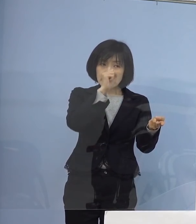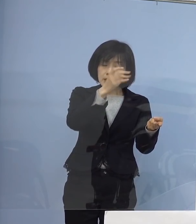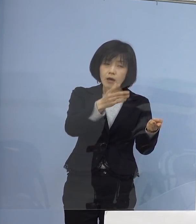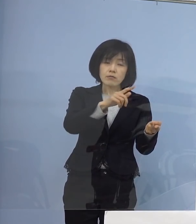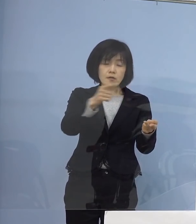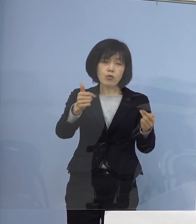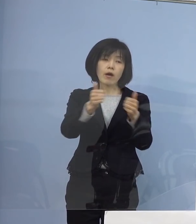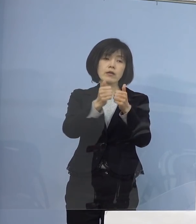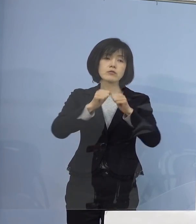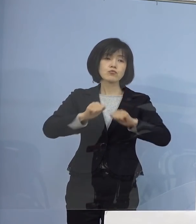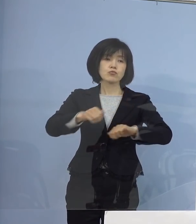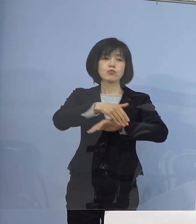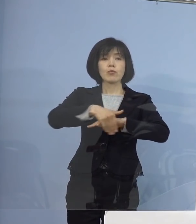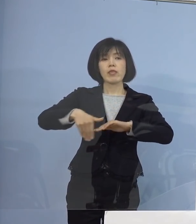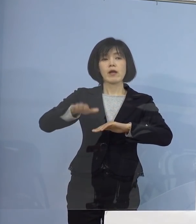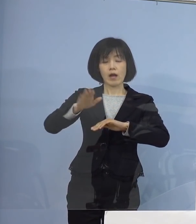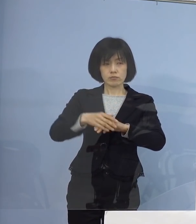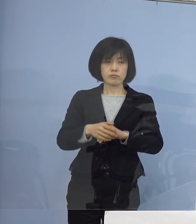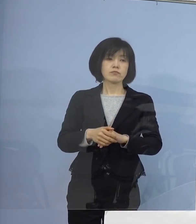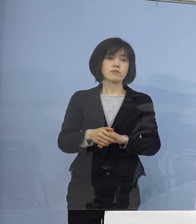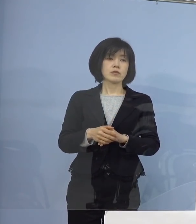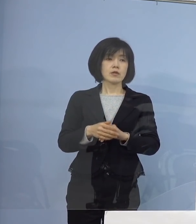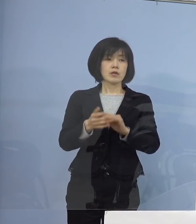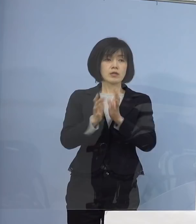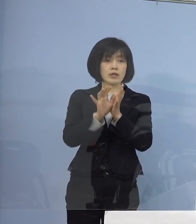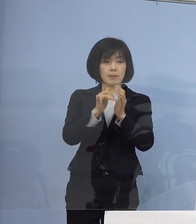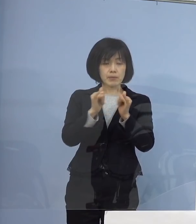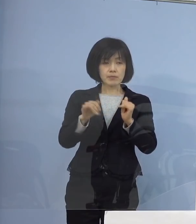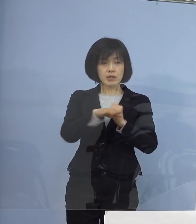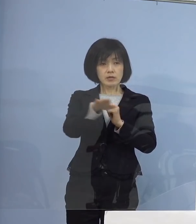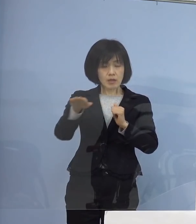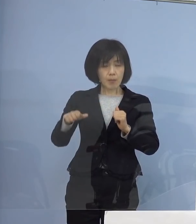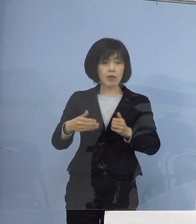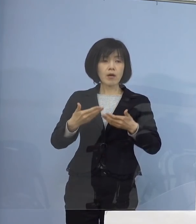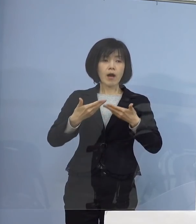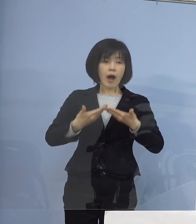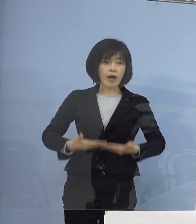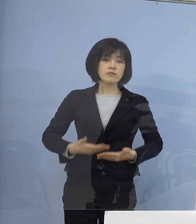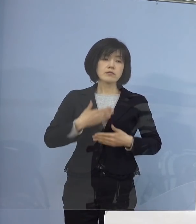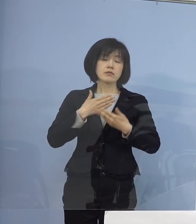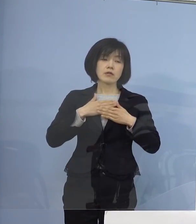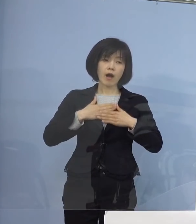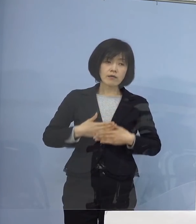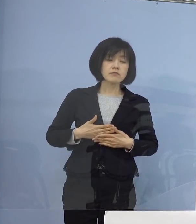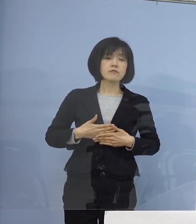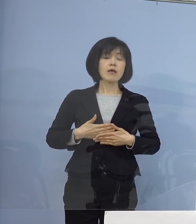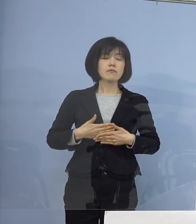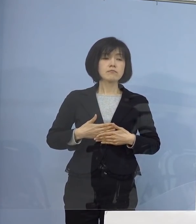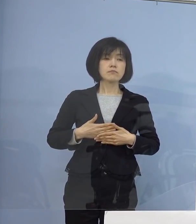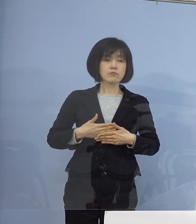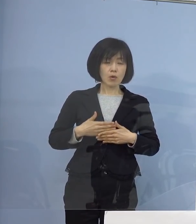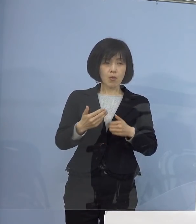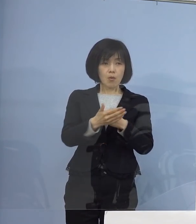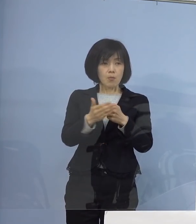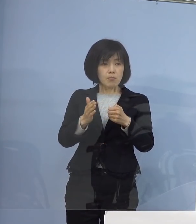なんとか県民の皆様方の安全安心というところで 守っていくことができれば